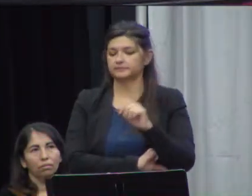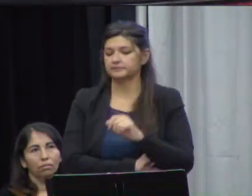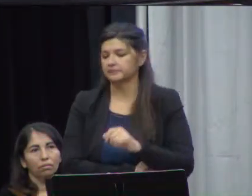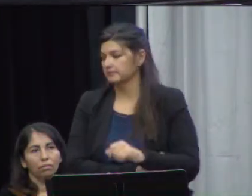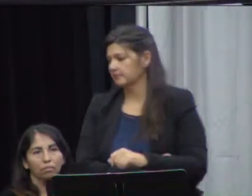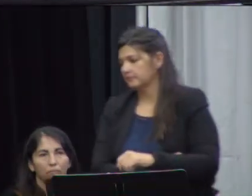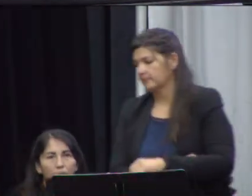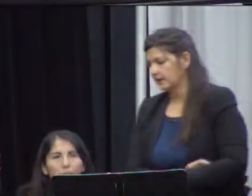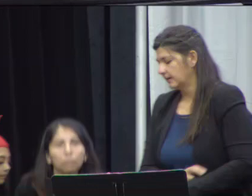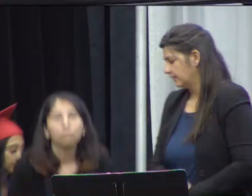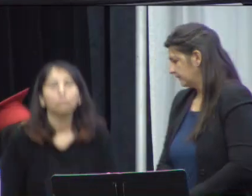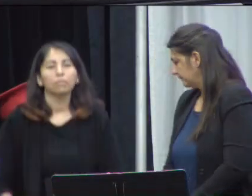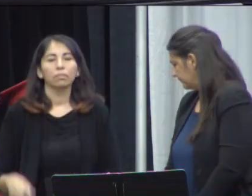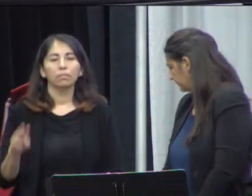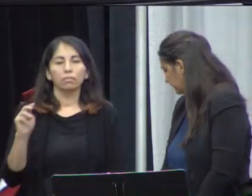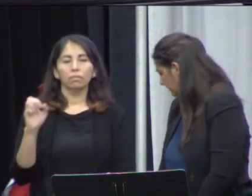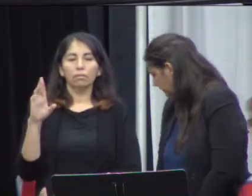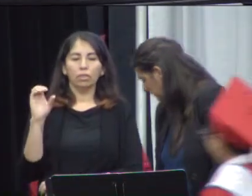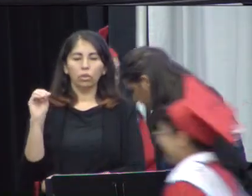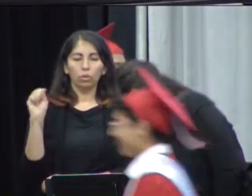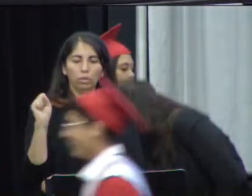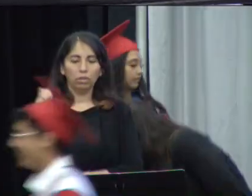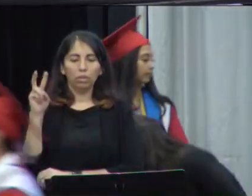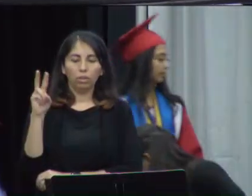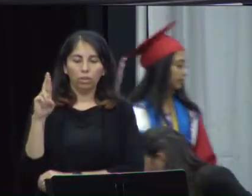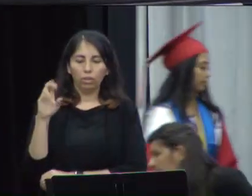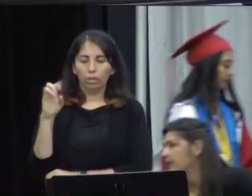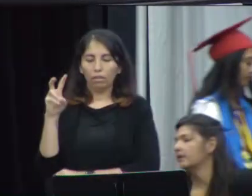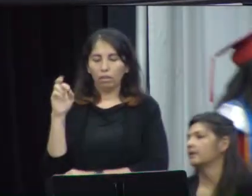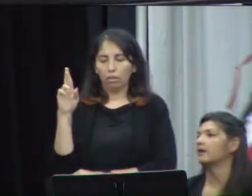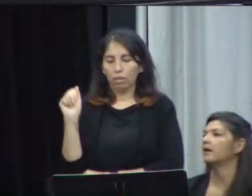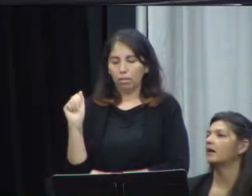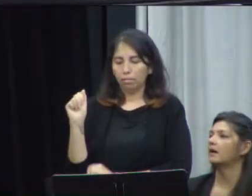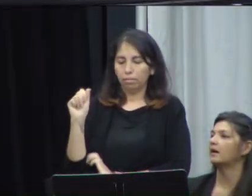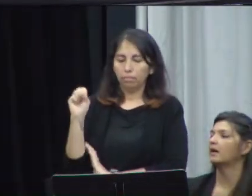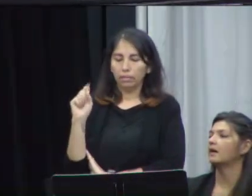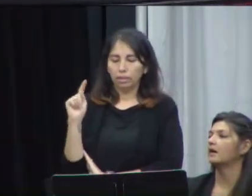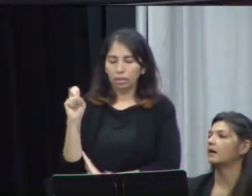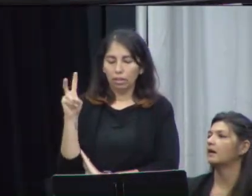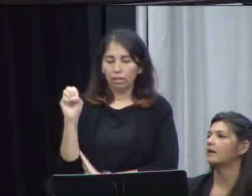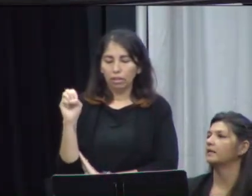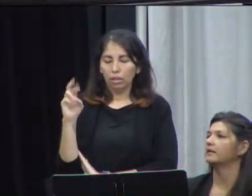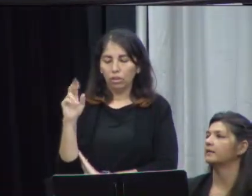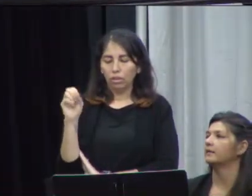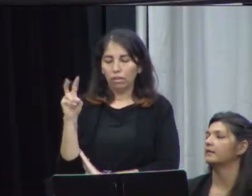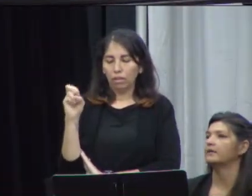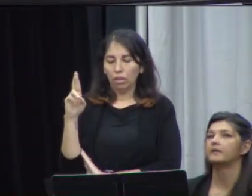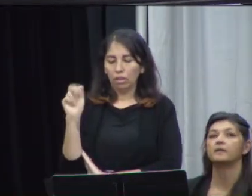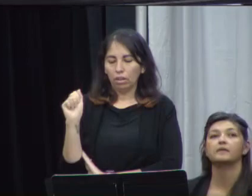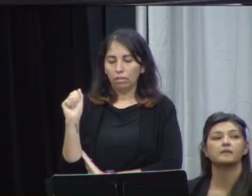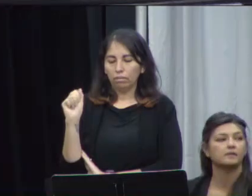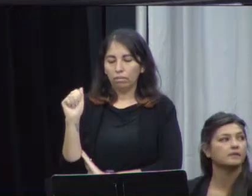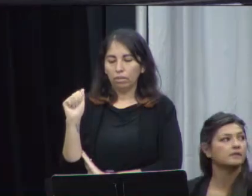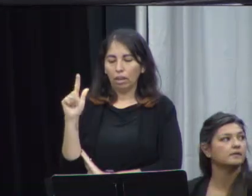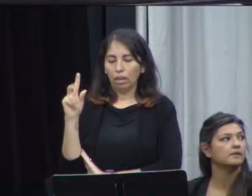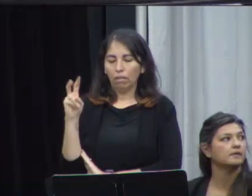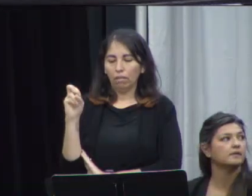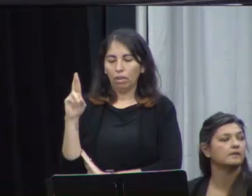Marcos Rivera. (audience applauds) Steve Rivera. (audience applauds)